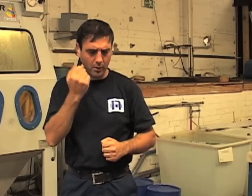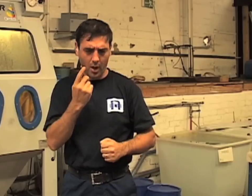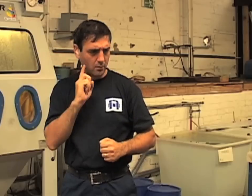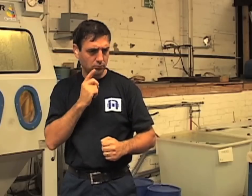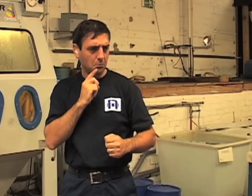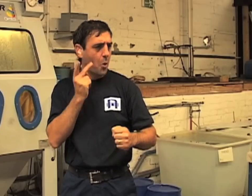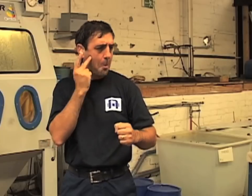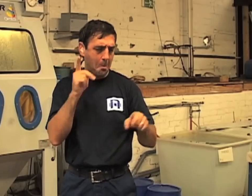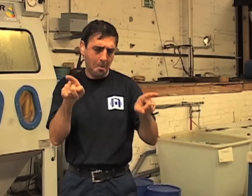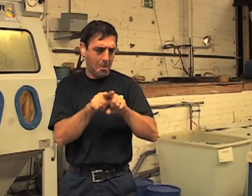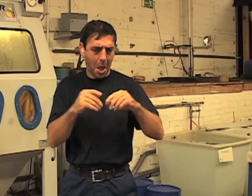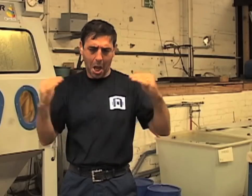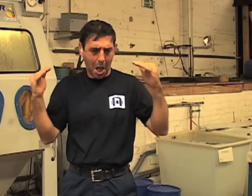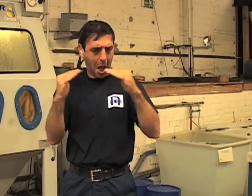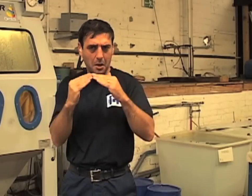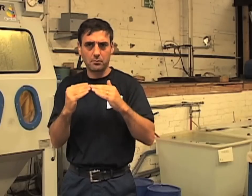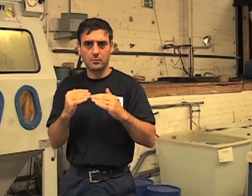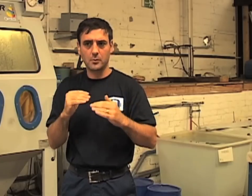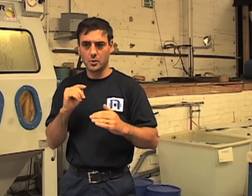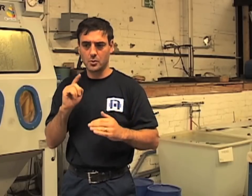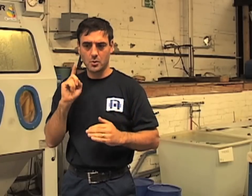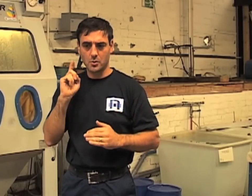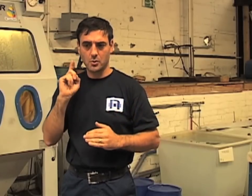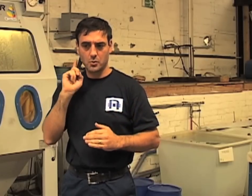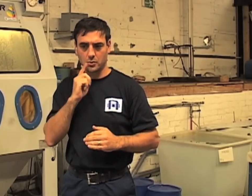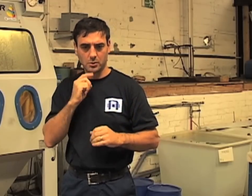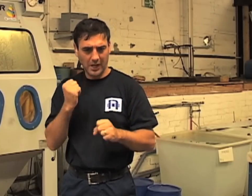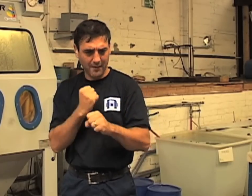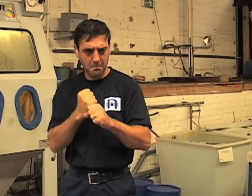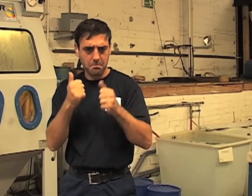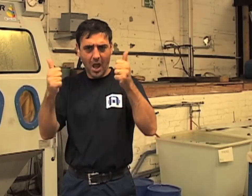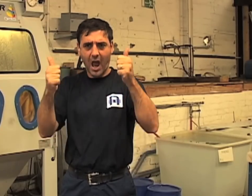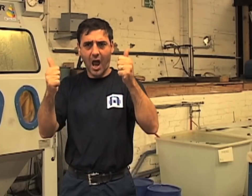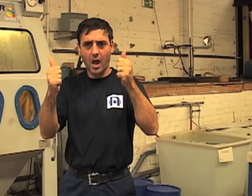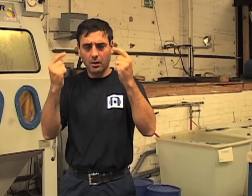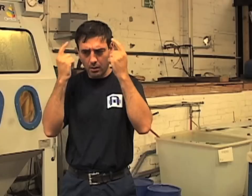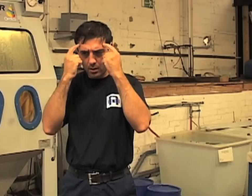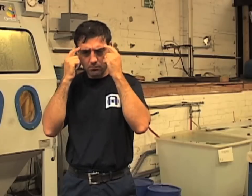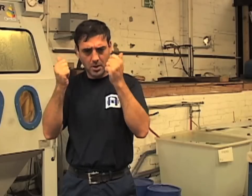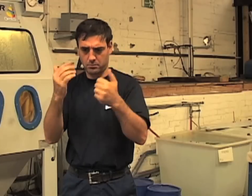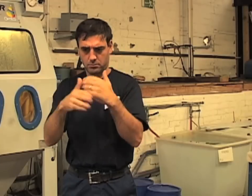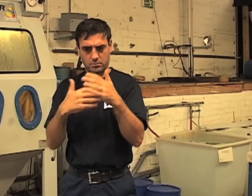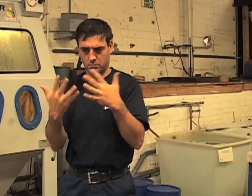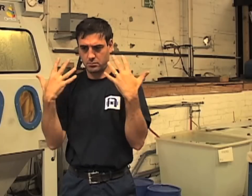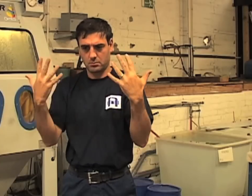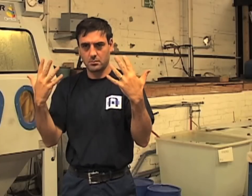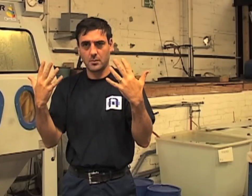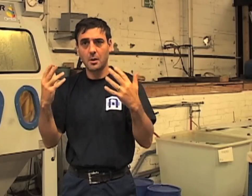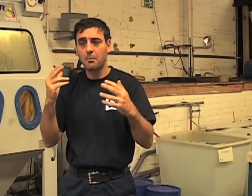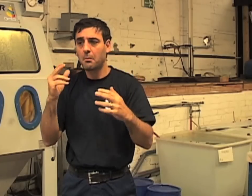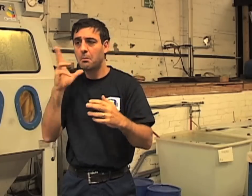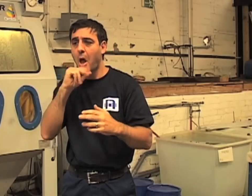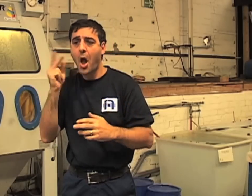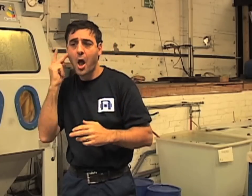Et cela n'a rien à voir avec le fait de parler et d'entendre. Quand il est question de travail, manuellement et intellectuellement,